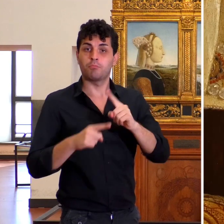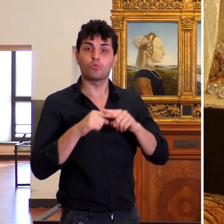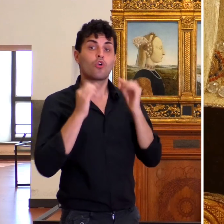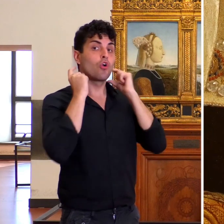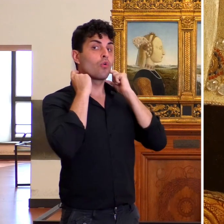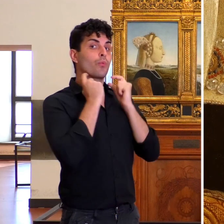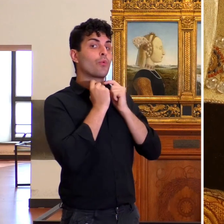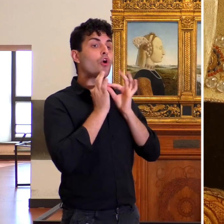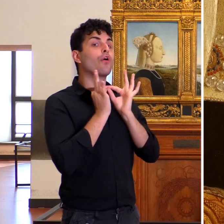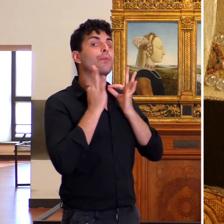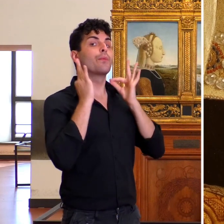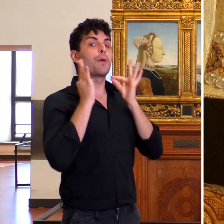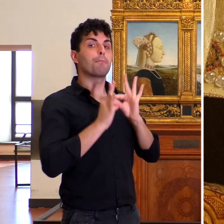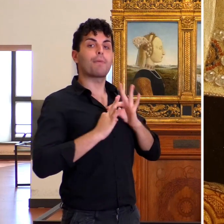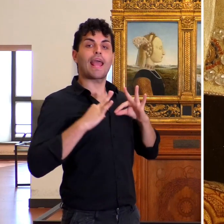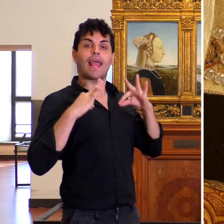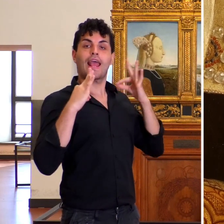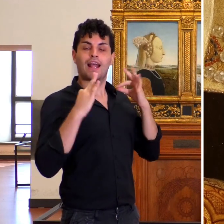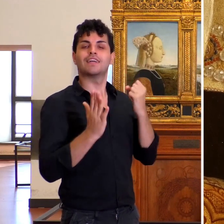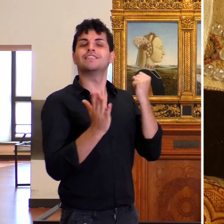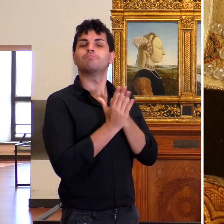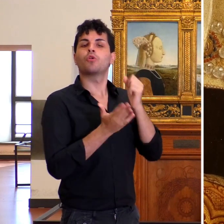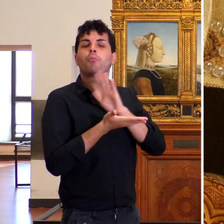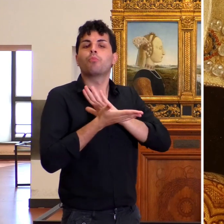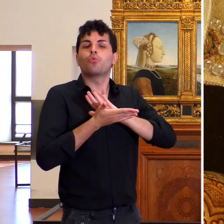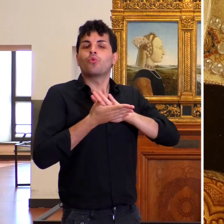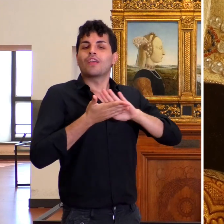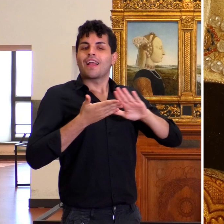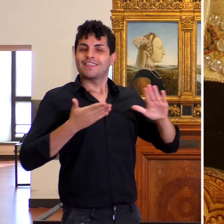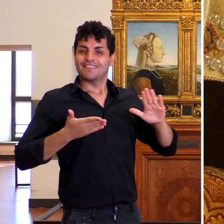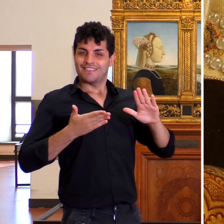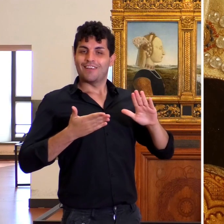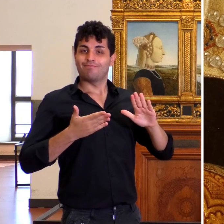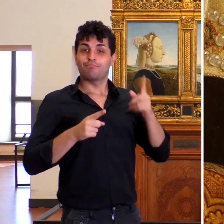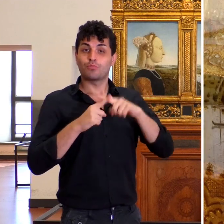Indossa anche un girocollo di perle, simbolo di purezza.